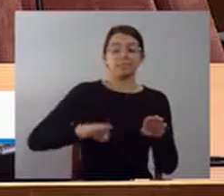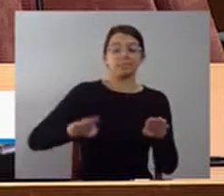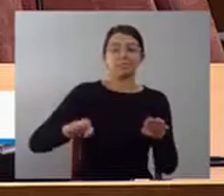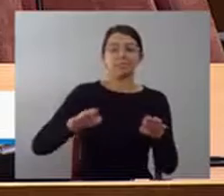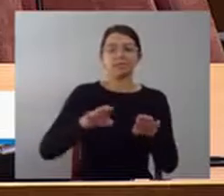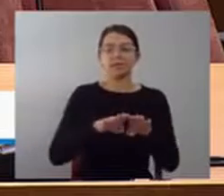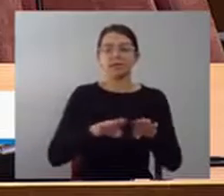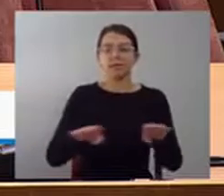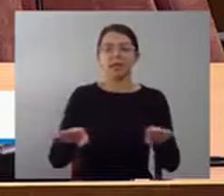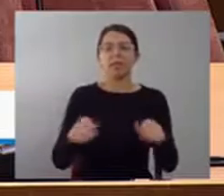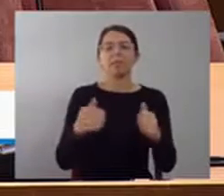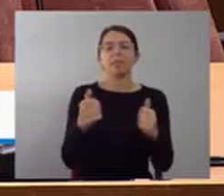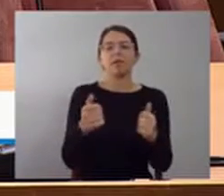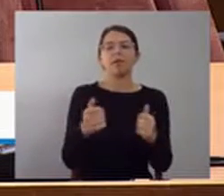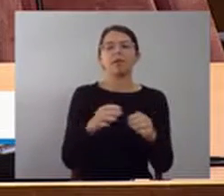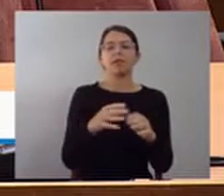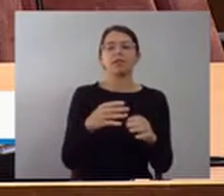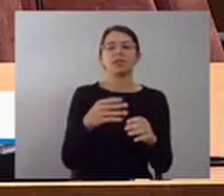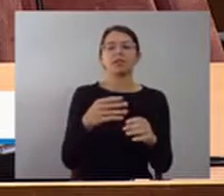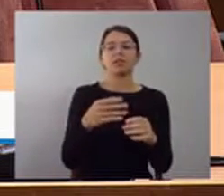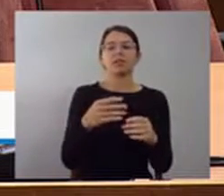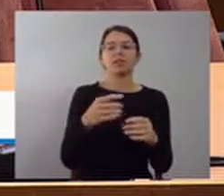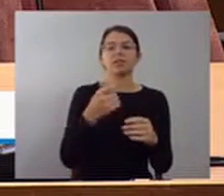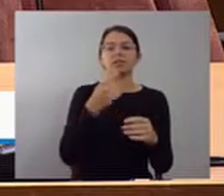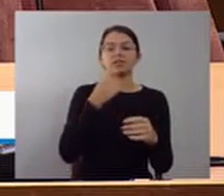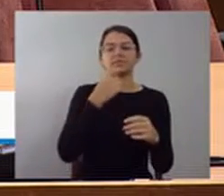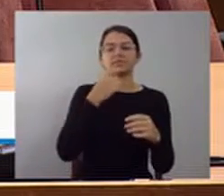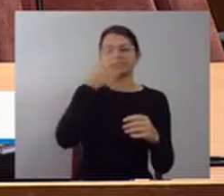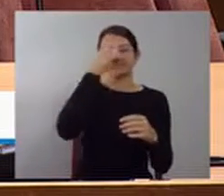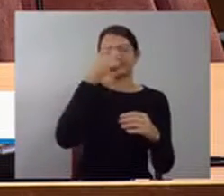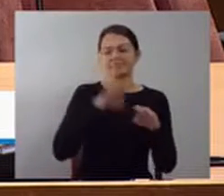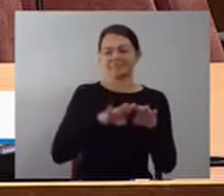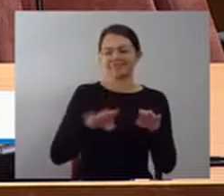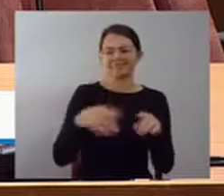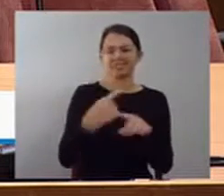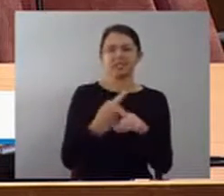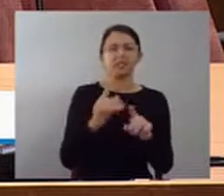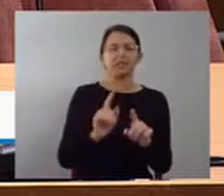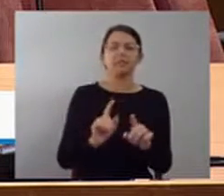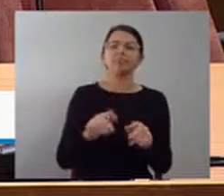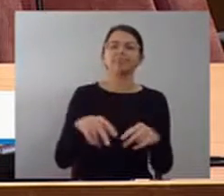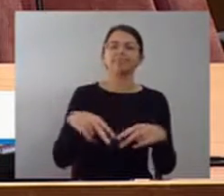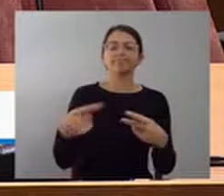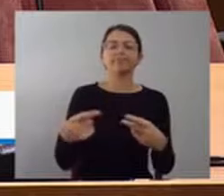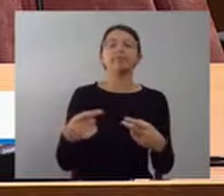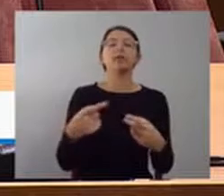não tem um hectare como se diz, mas não